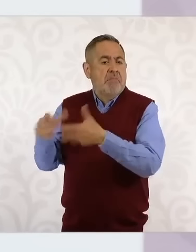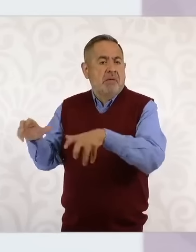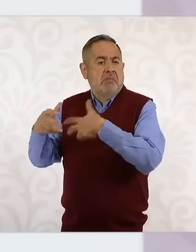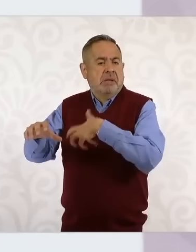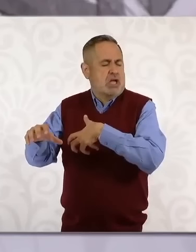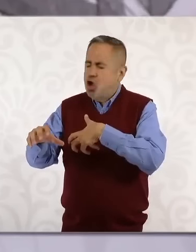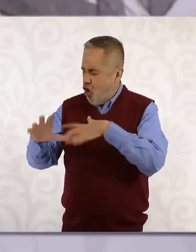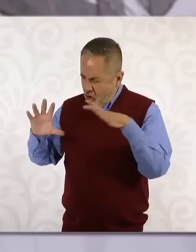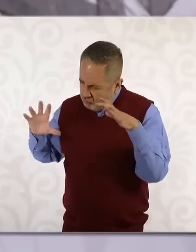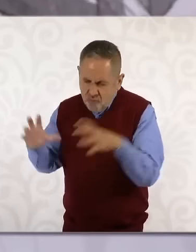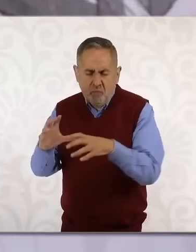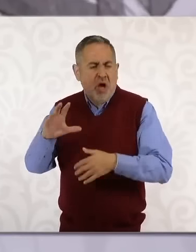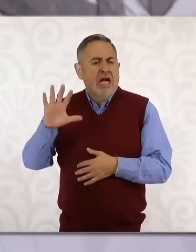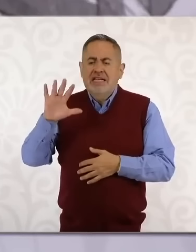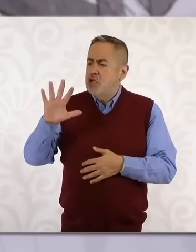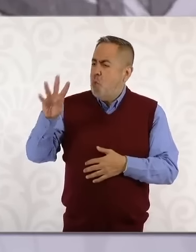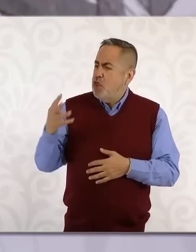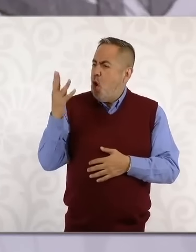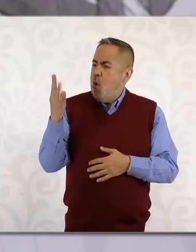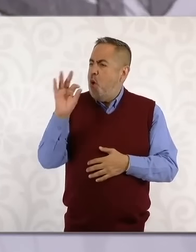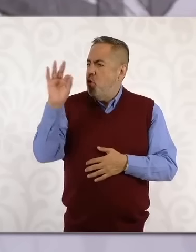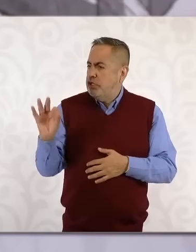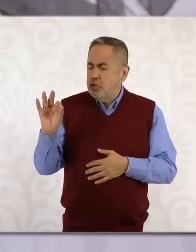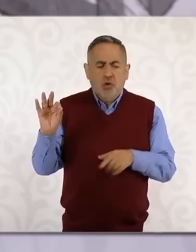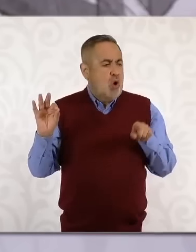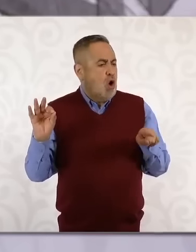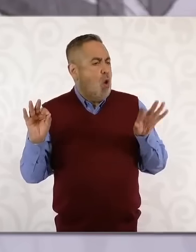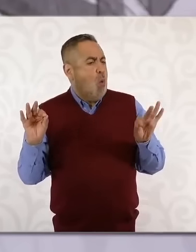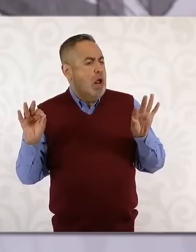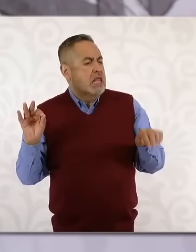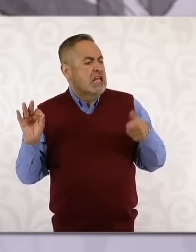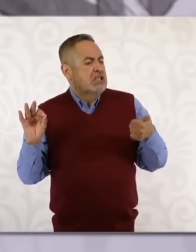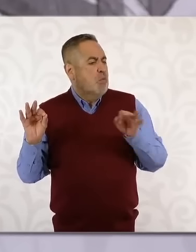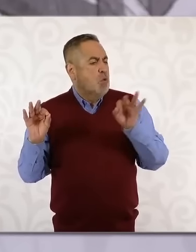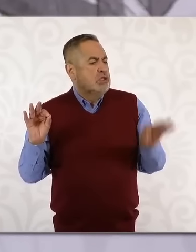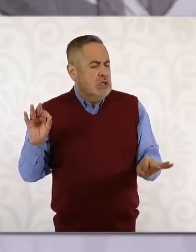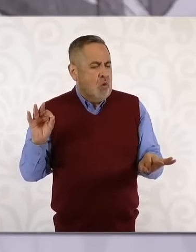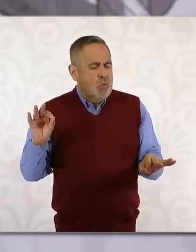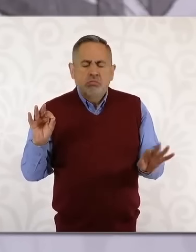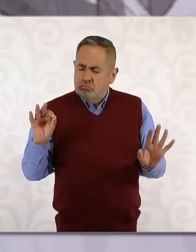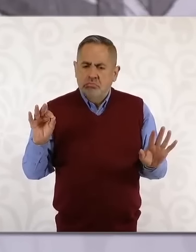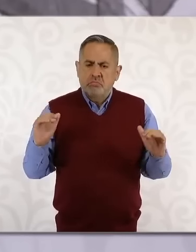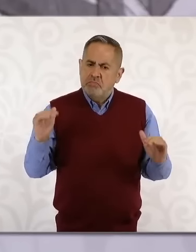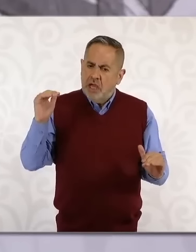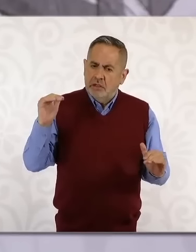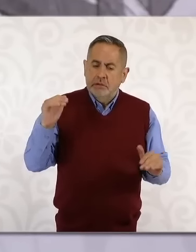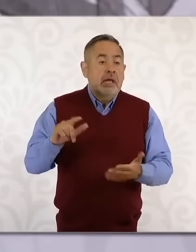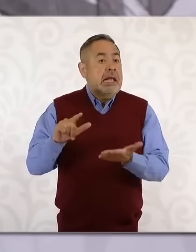privados el 46%. Además de otras acciones dentro de CFE, se aprueba la ley en el